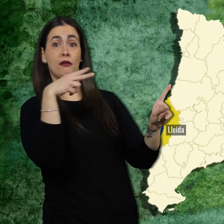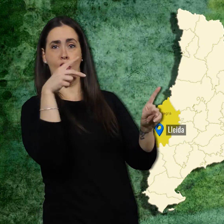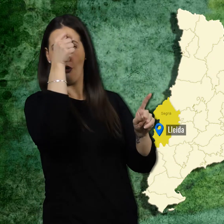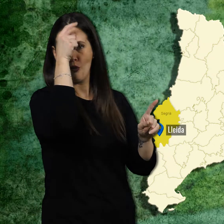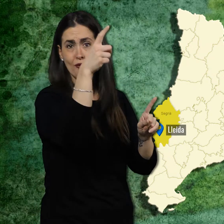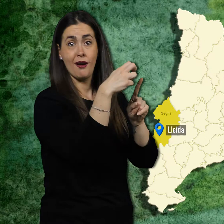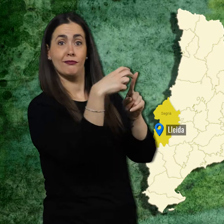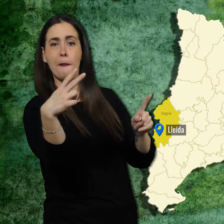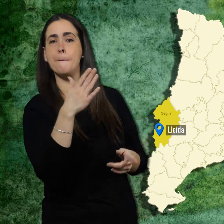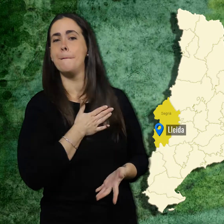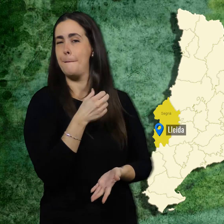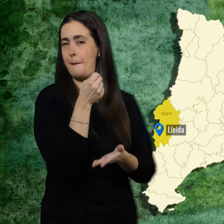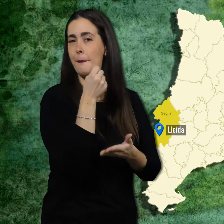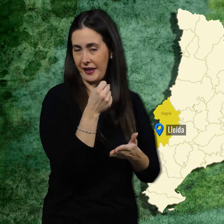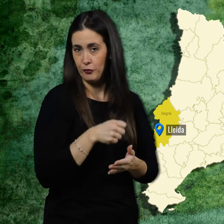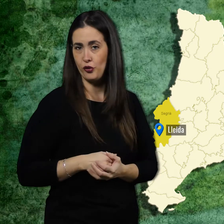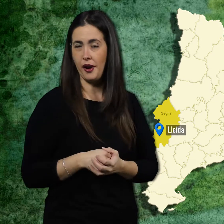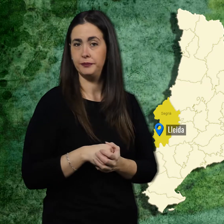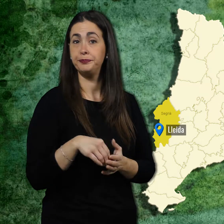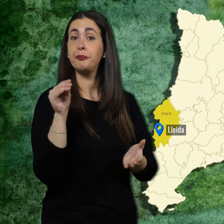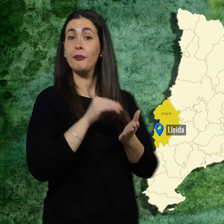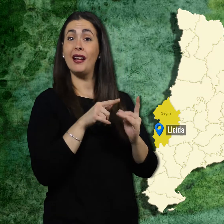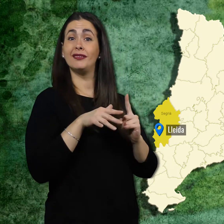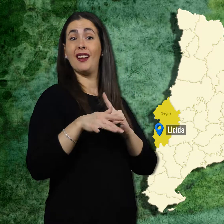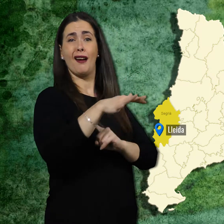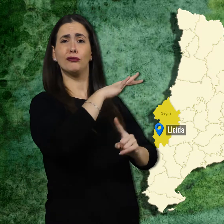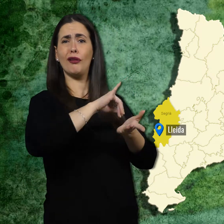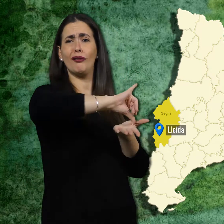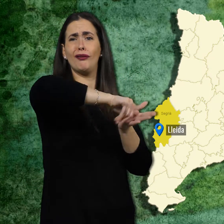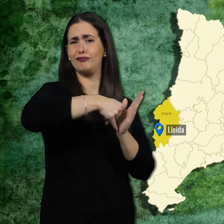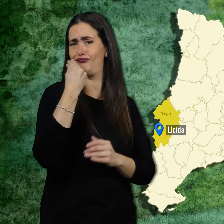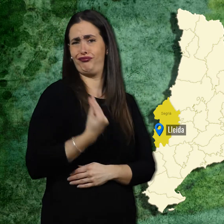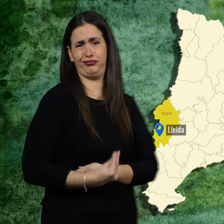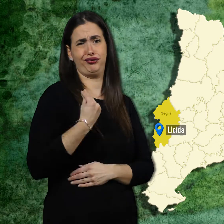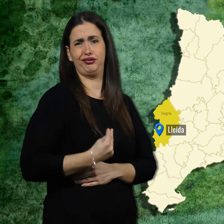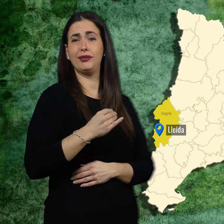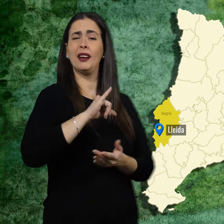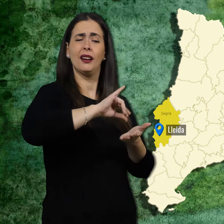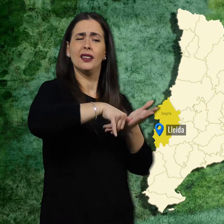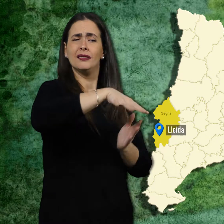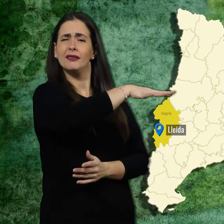És una ciutat moderna i dinàmica, tant des del punt de vista comercial com cultural i patrimonial.